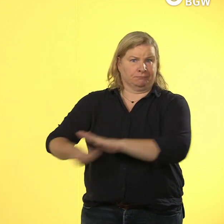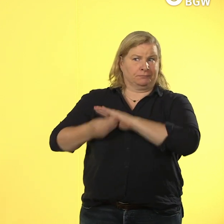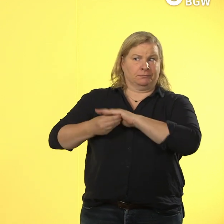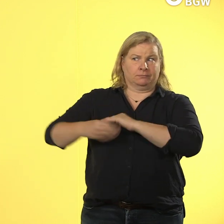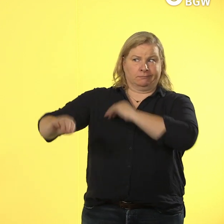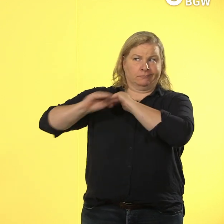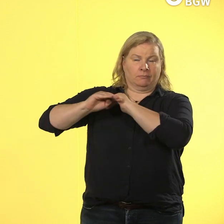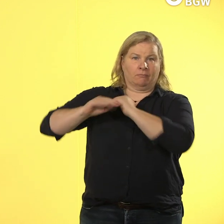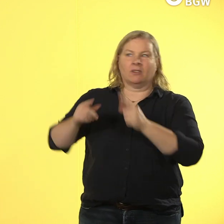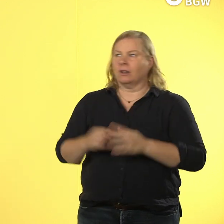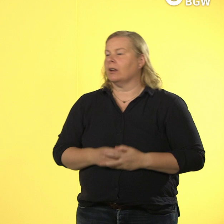welcher Wind hier weht, was wir machen müssen.